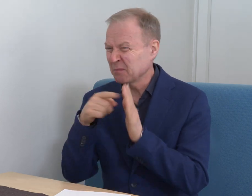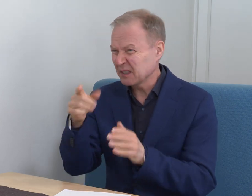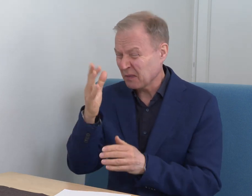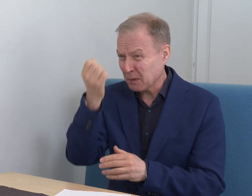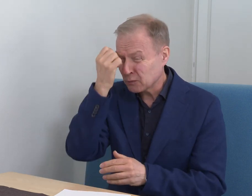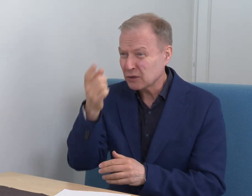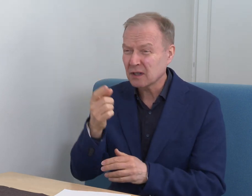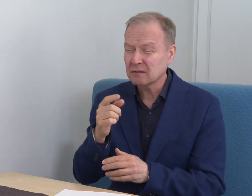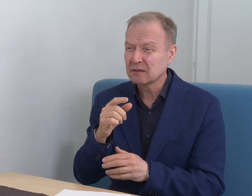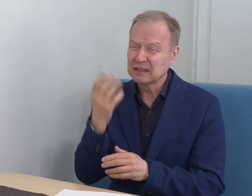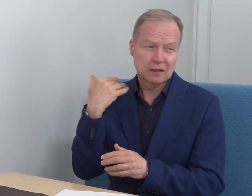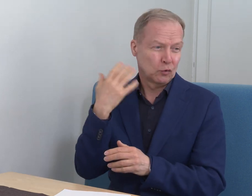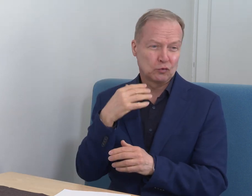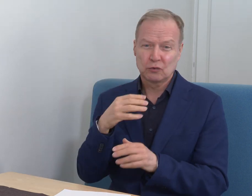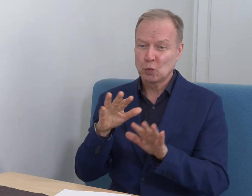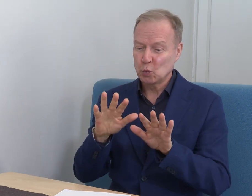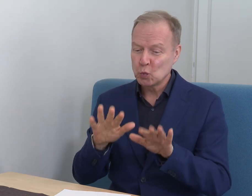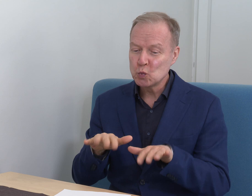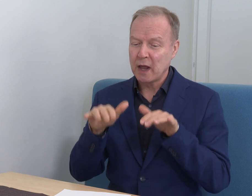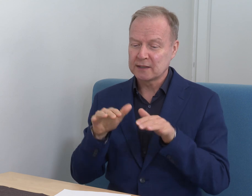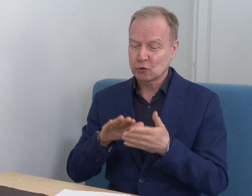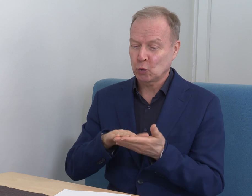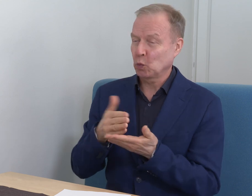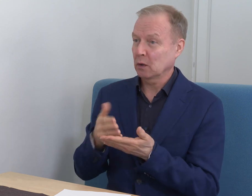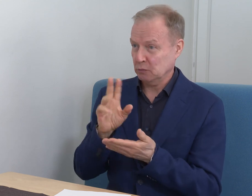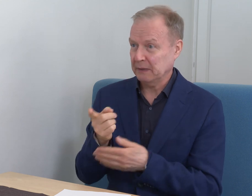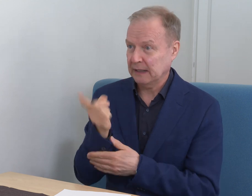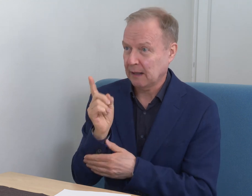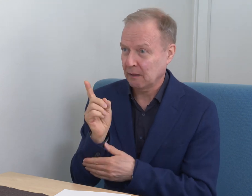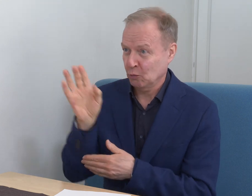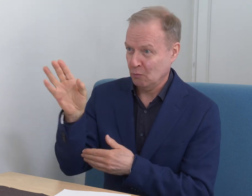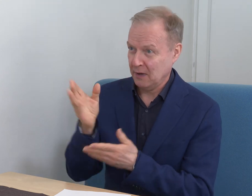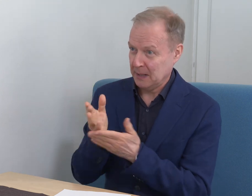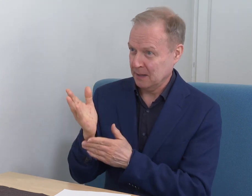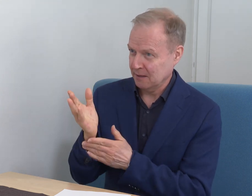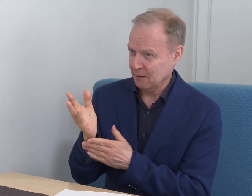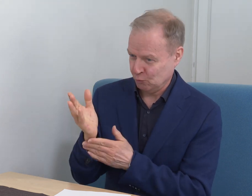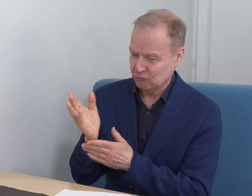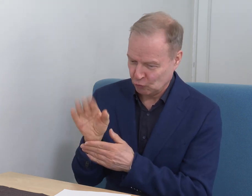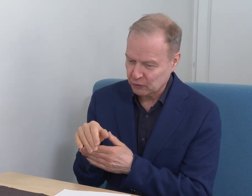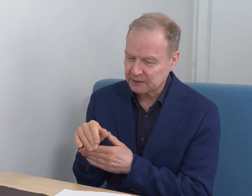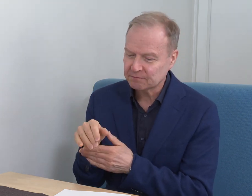Muistatte varmasti Kelan linjauksen, että yleisötulkkaus on kiellettyä -